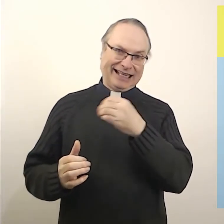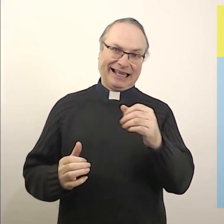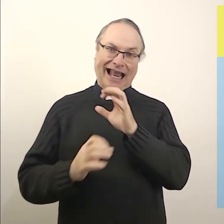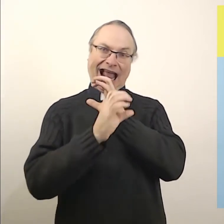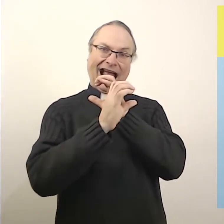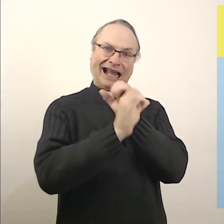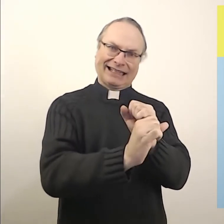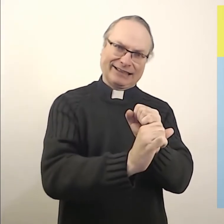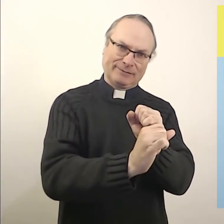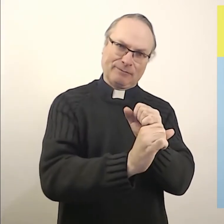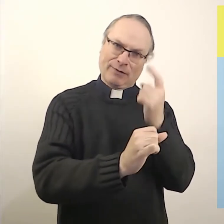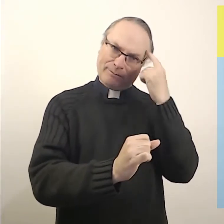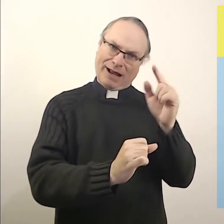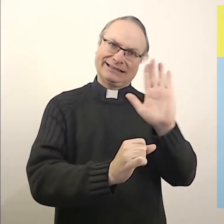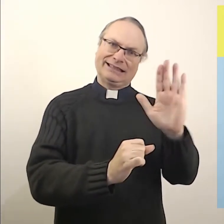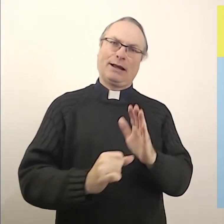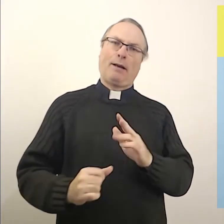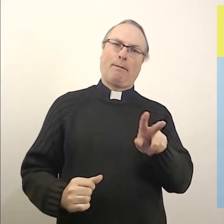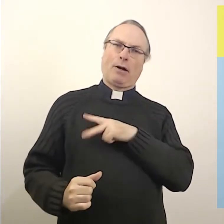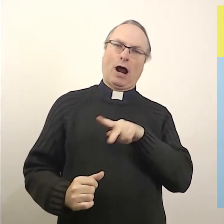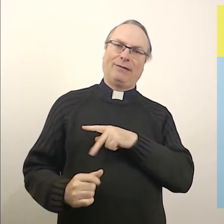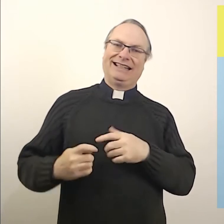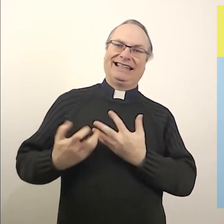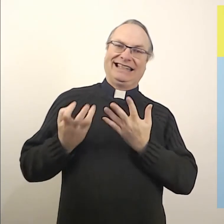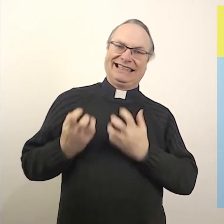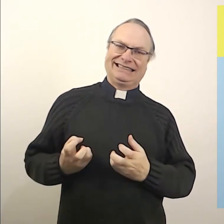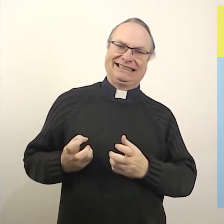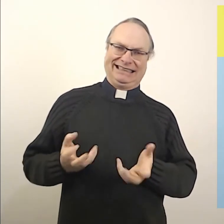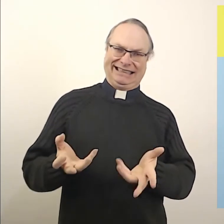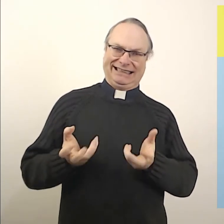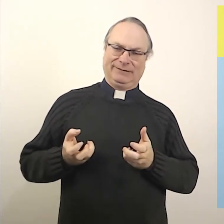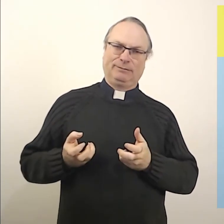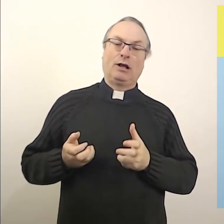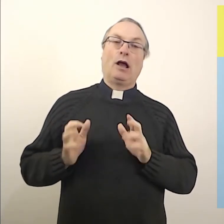et entraîné par ses propres désirs.